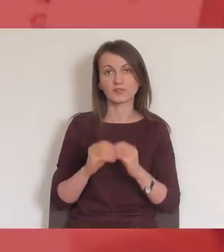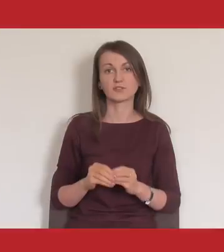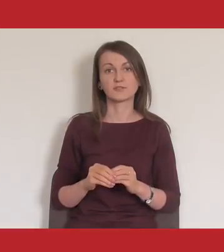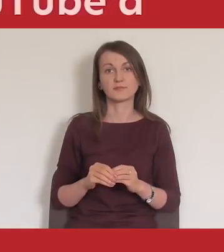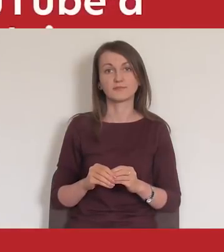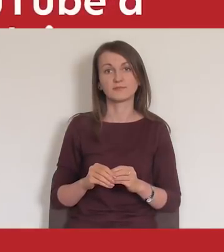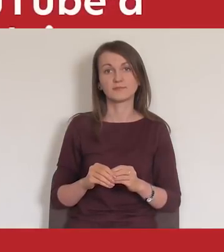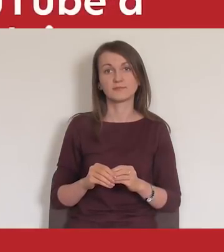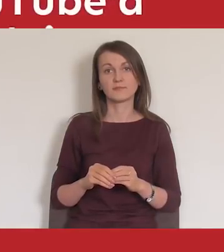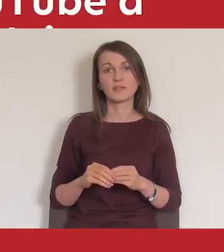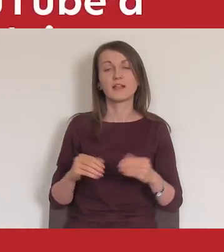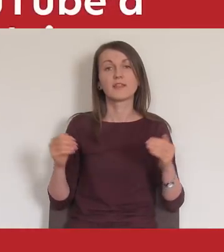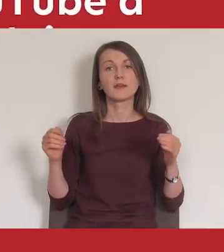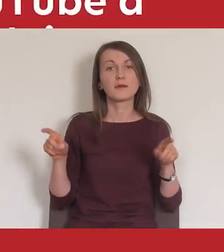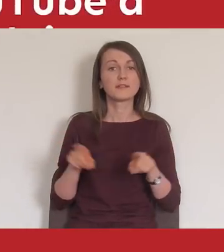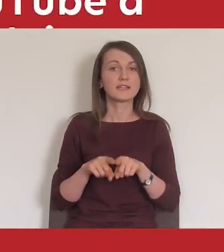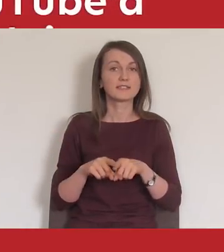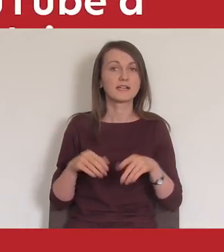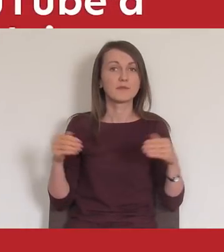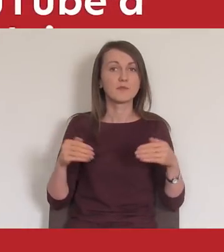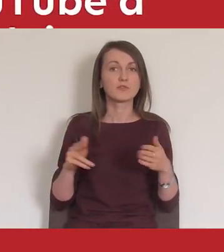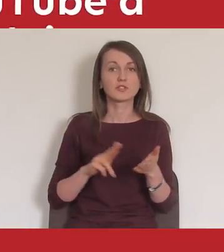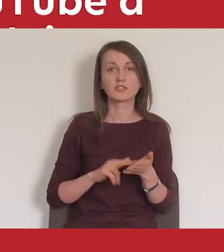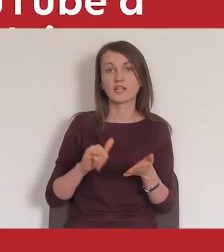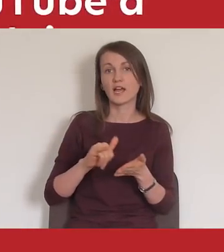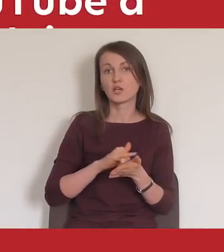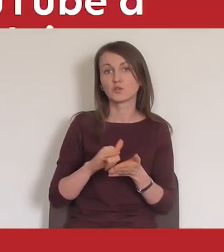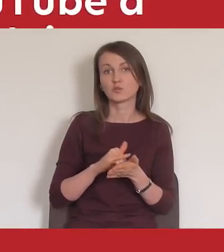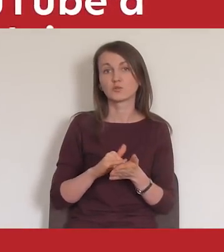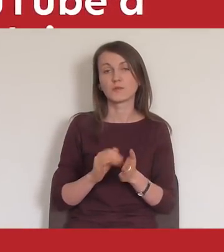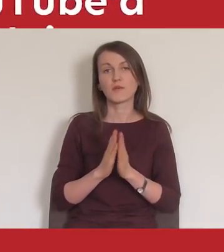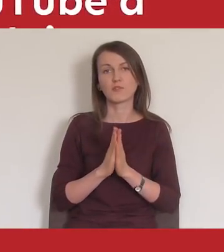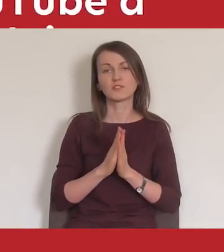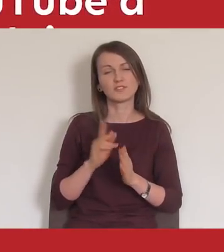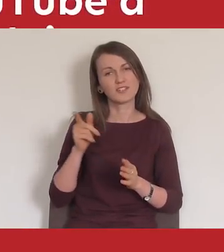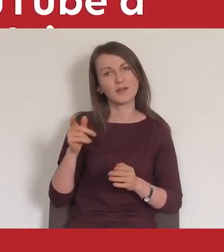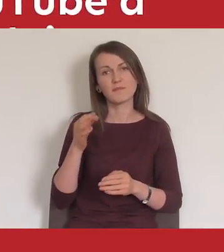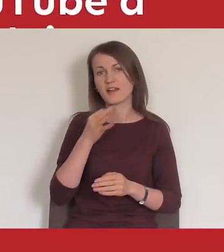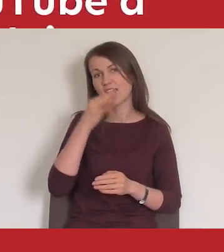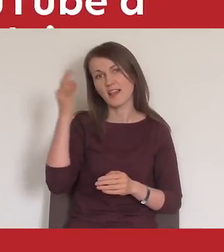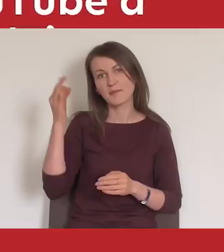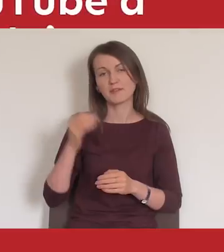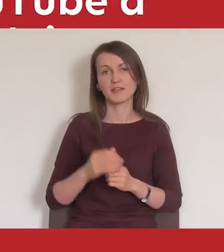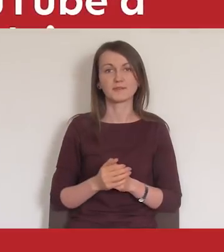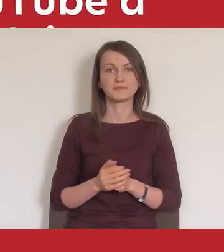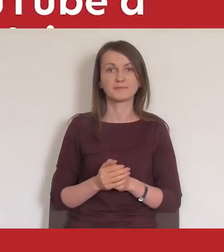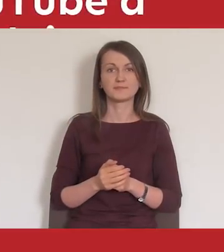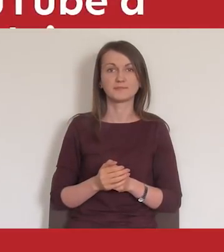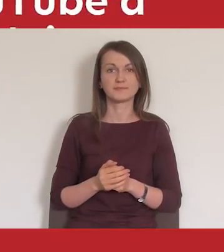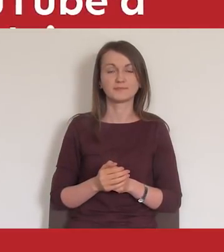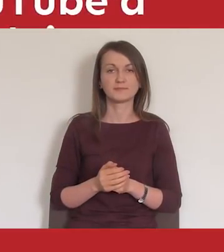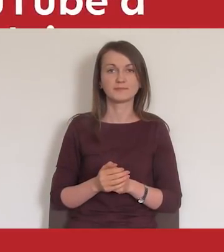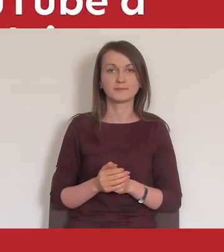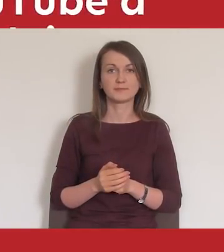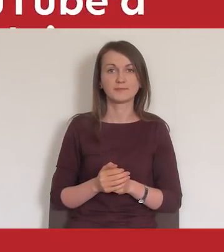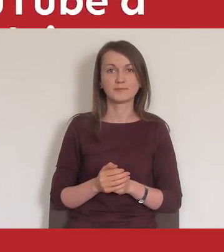Streaming medytacji jest także na YouTube. Są tam lepsze warunki do medytowania. Link znajdziesz w opisie postu.